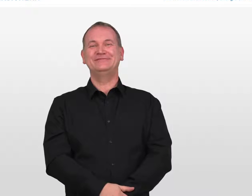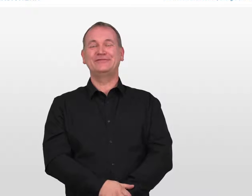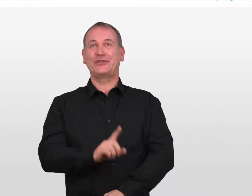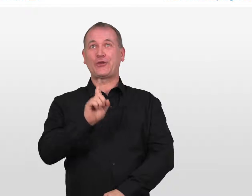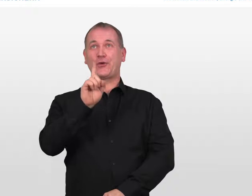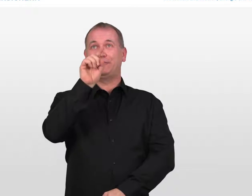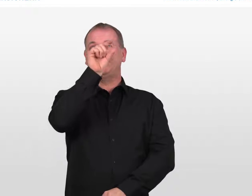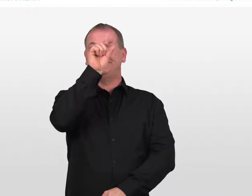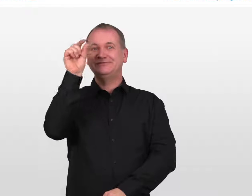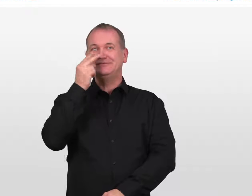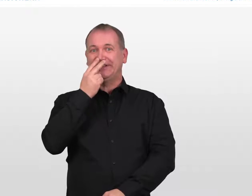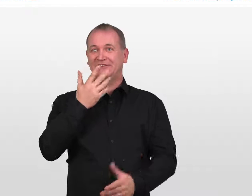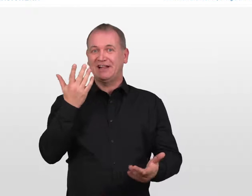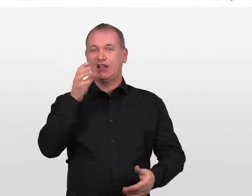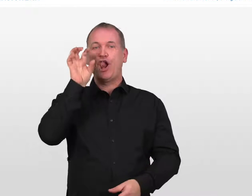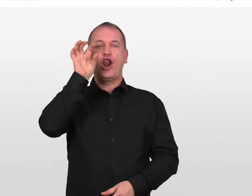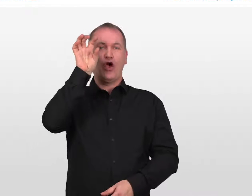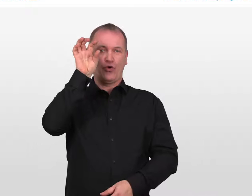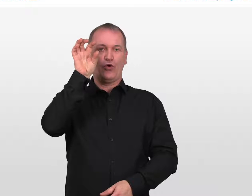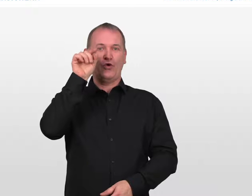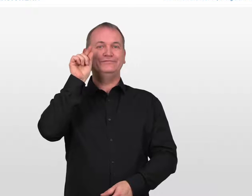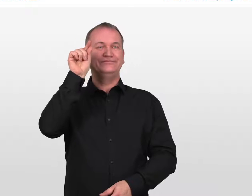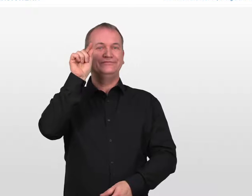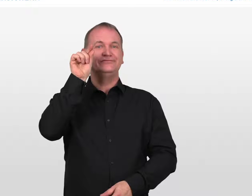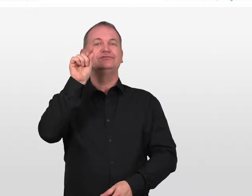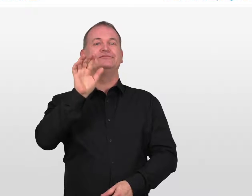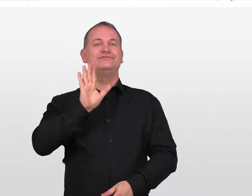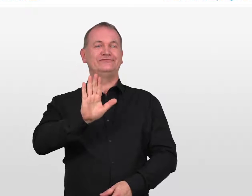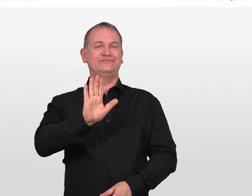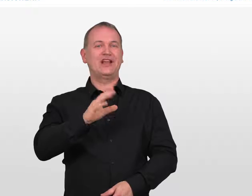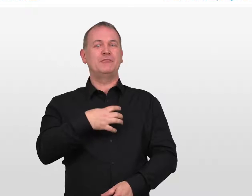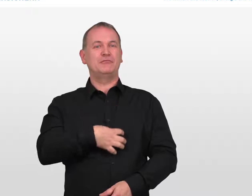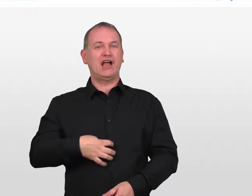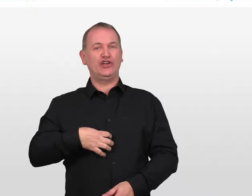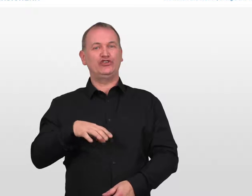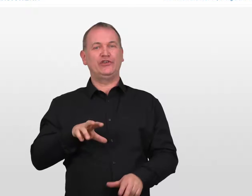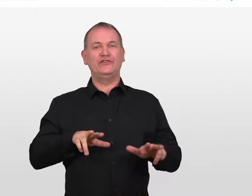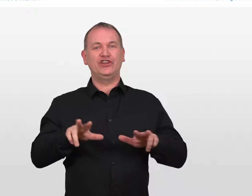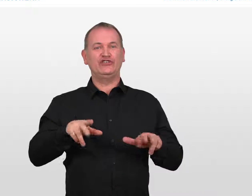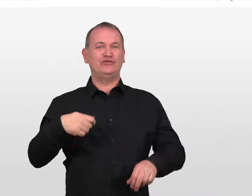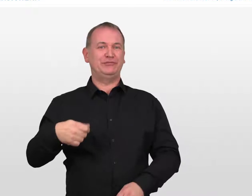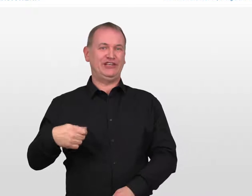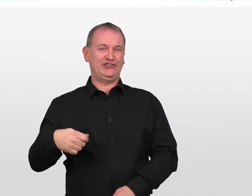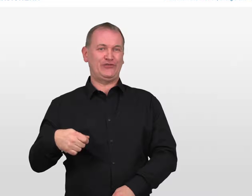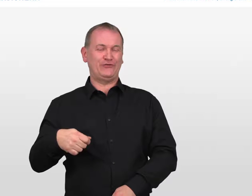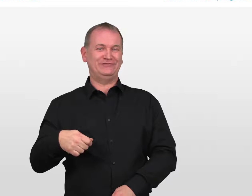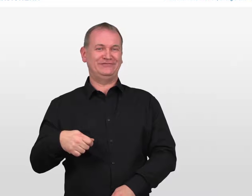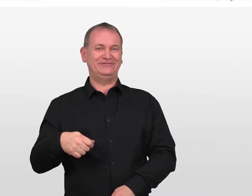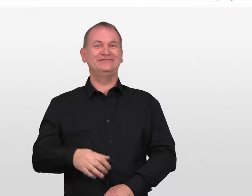Daher ist oben rechts auf der Seite die Wortbildmarke des Bayerischen Wirtschaftsministeriums abgebildet.